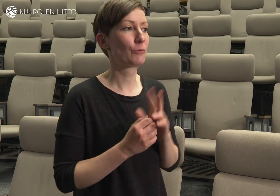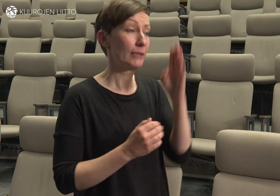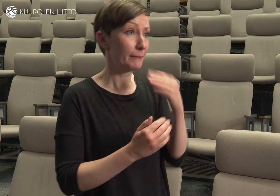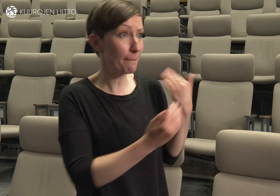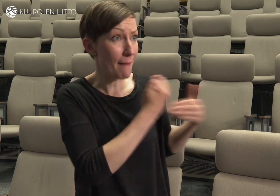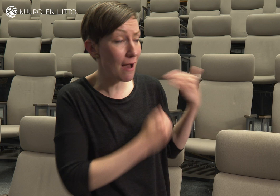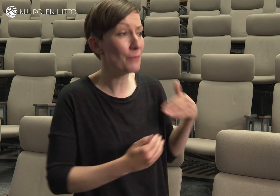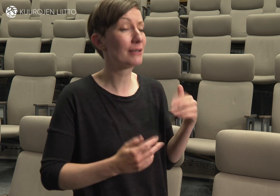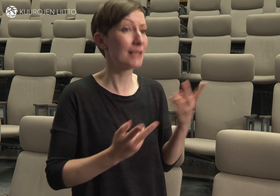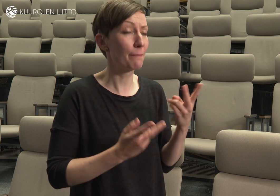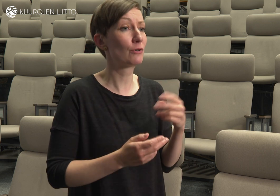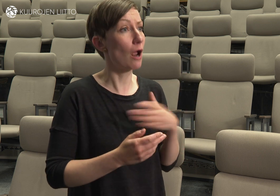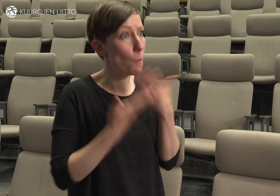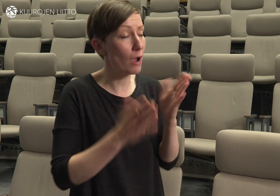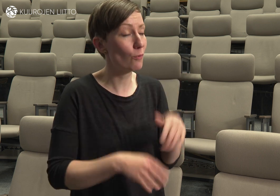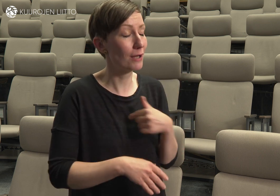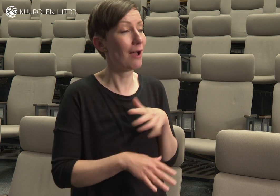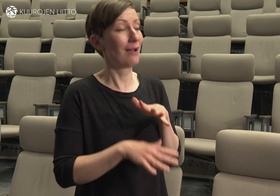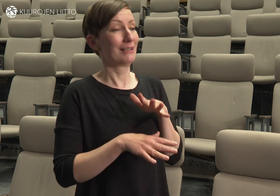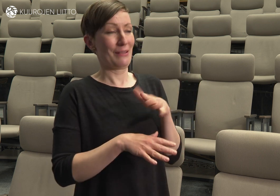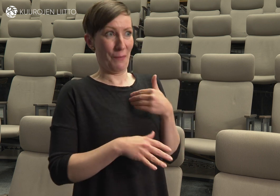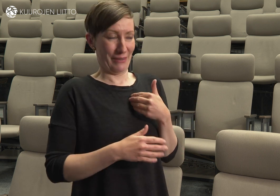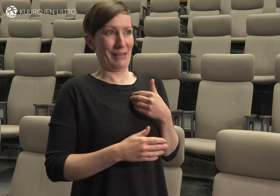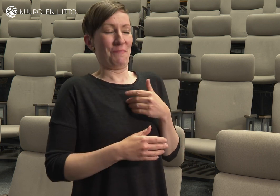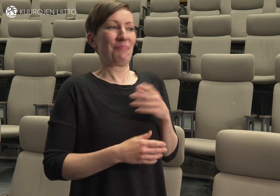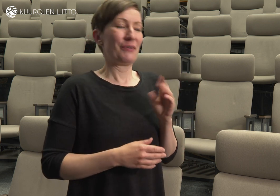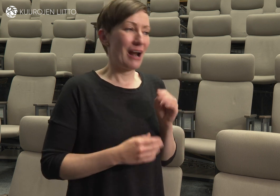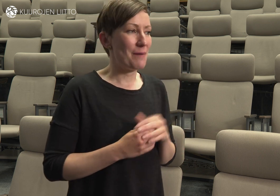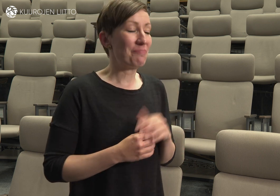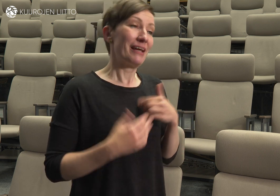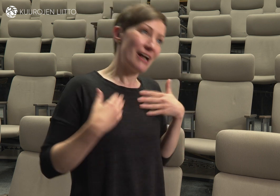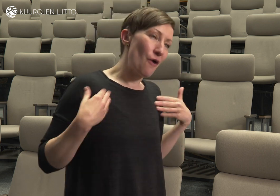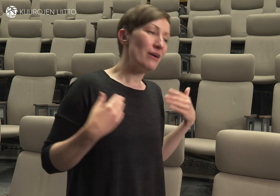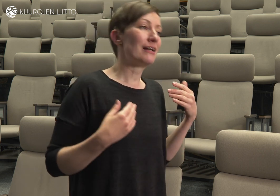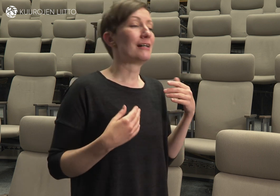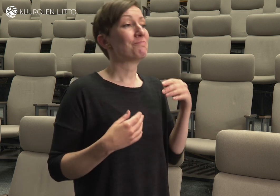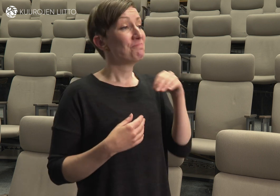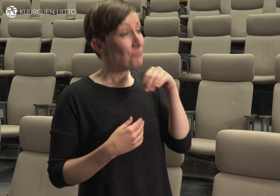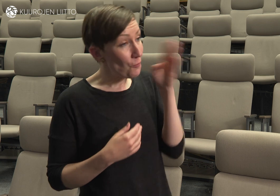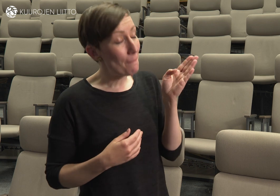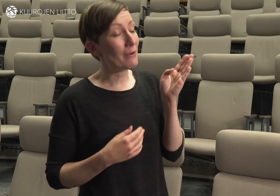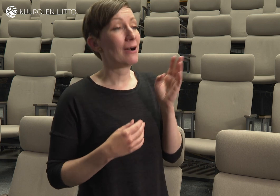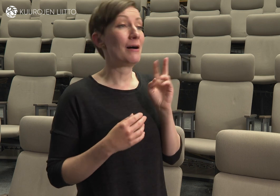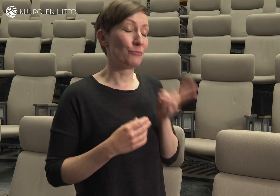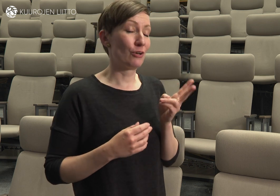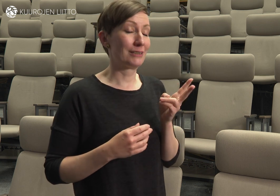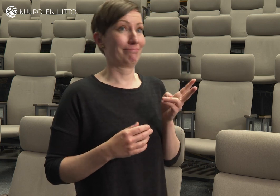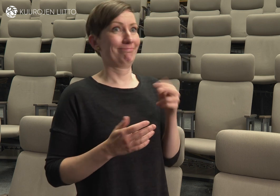On ollut hienoa saada palautetta ihmisiltä, - jotka ovat kirjan lukeneet. Olen iloinen ja ylpeä itsestäni sekä myös hieman hämilläni -